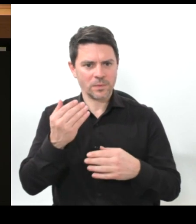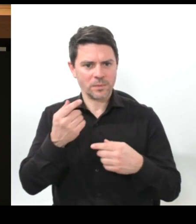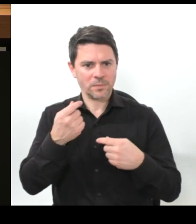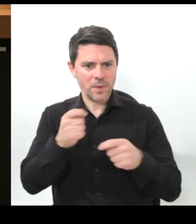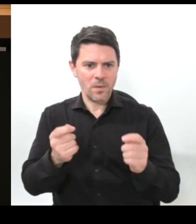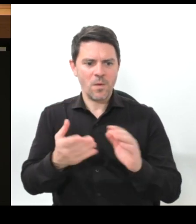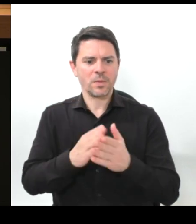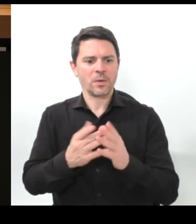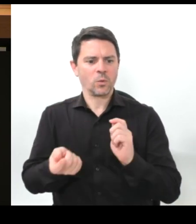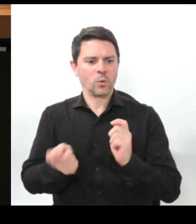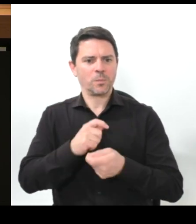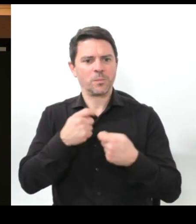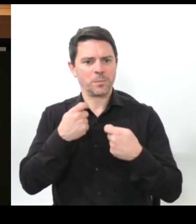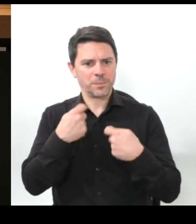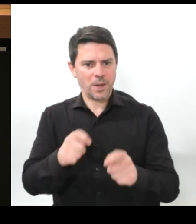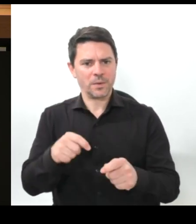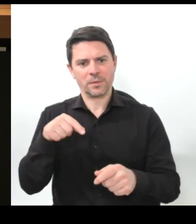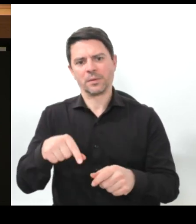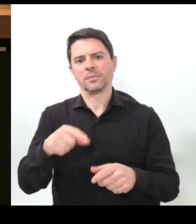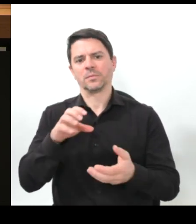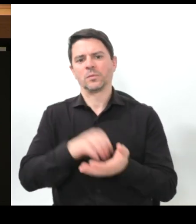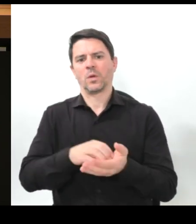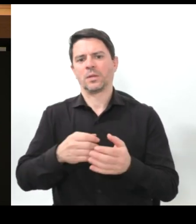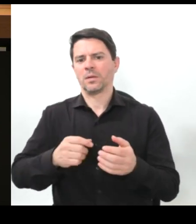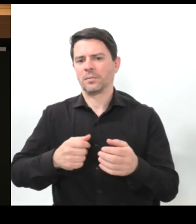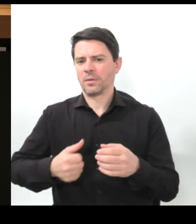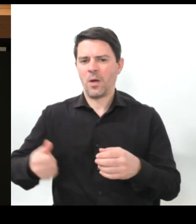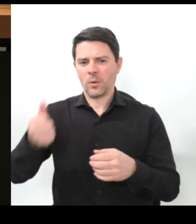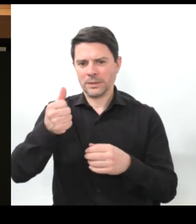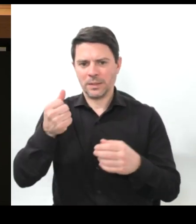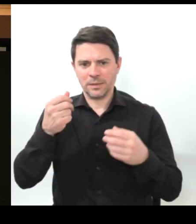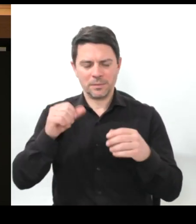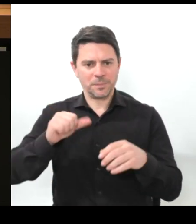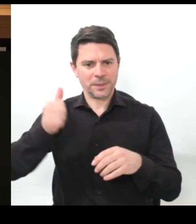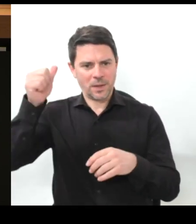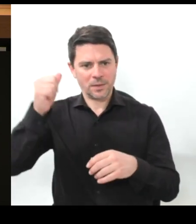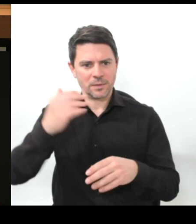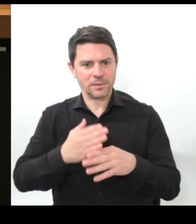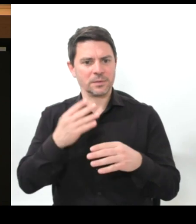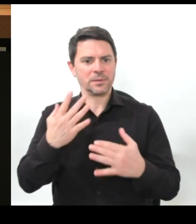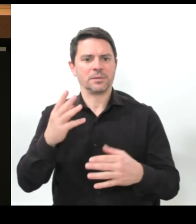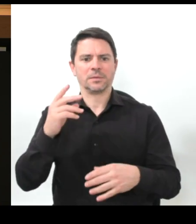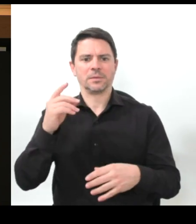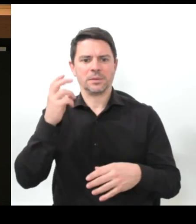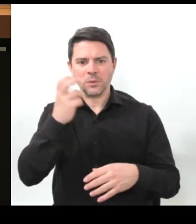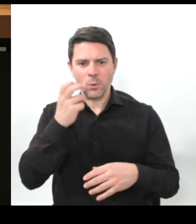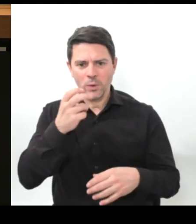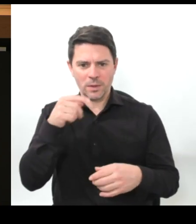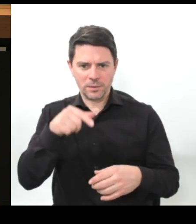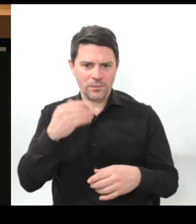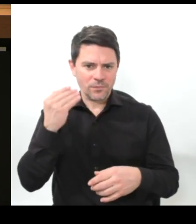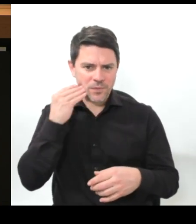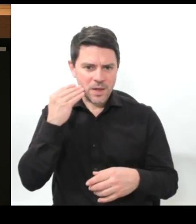beträgt inzwischen unter einem Prozent. Ich meine, ich guck mal den Stadtentwicklungssenato.